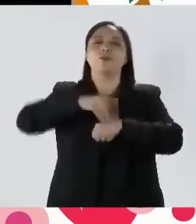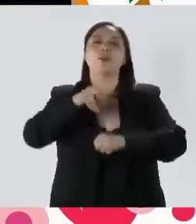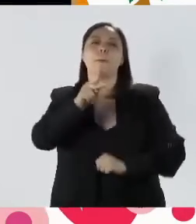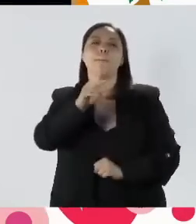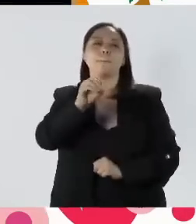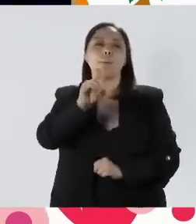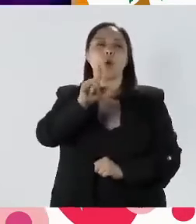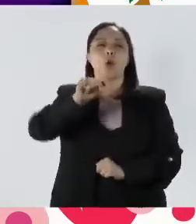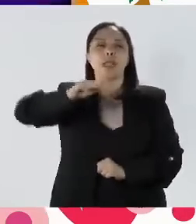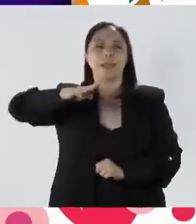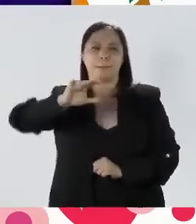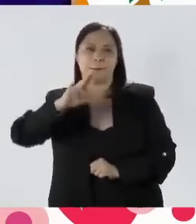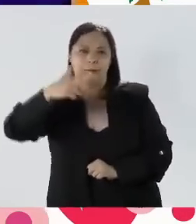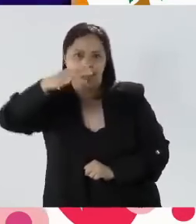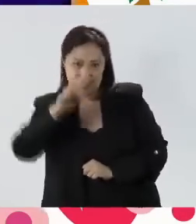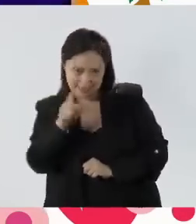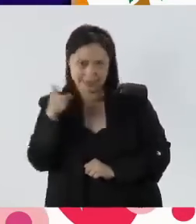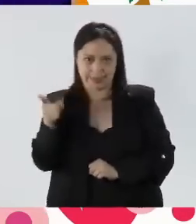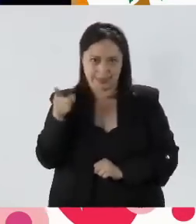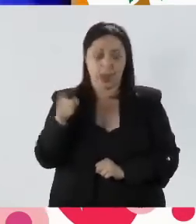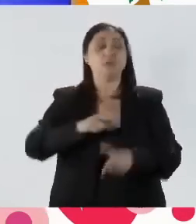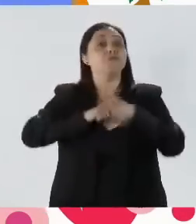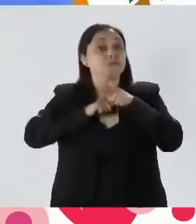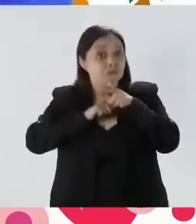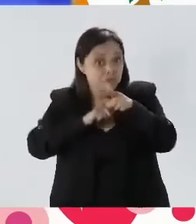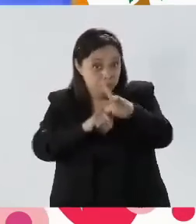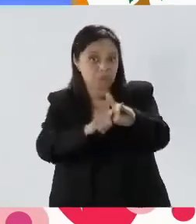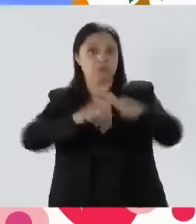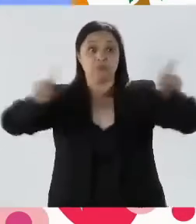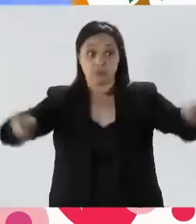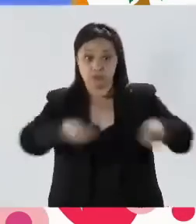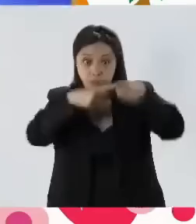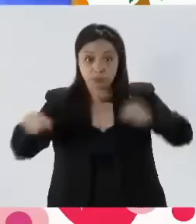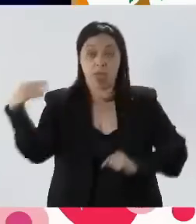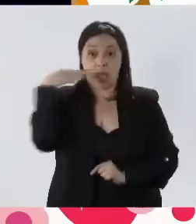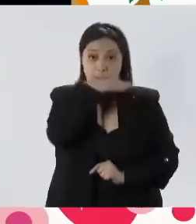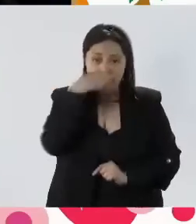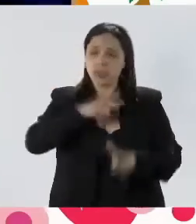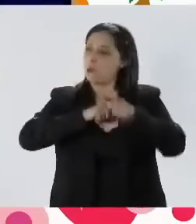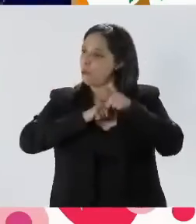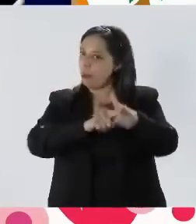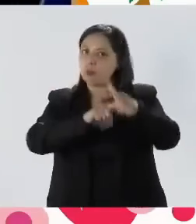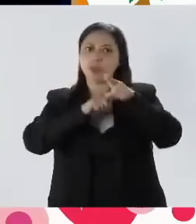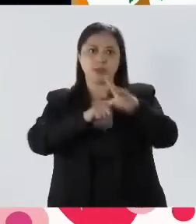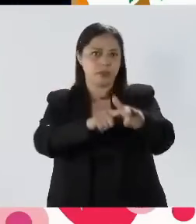continuaremos con los conciertos gratuitos y grandes eventos en el Zócalo de la ciudad